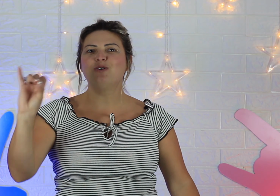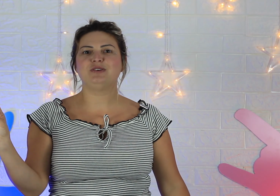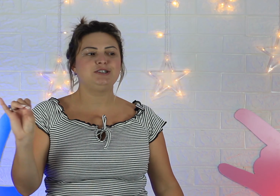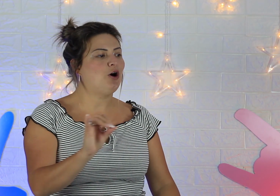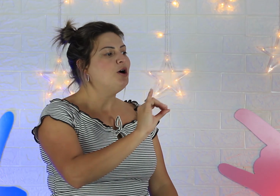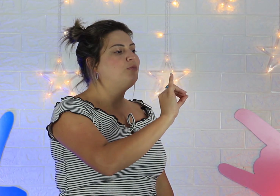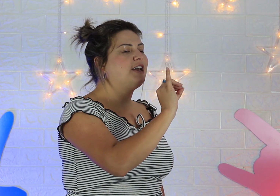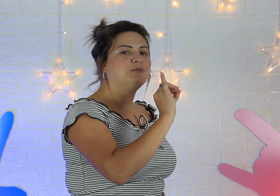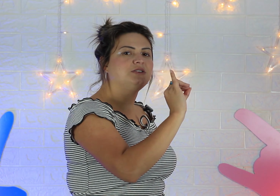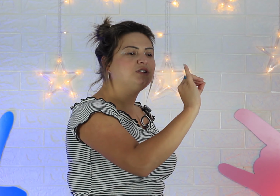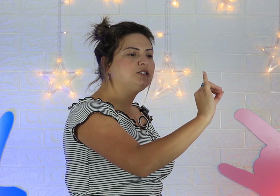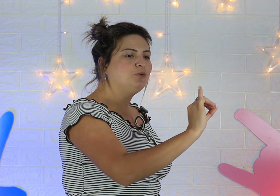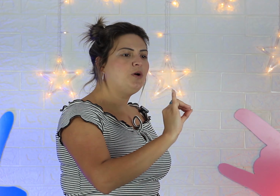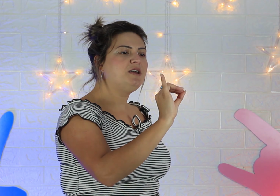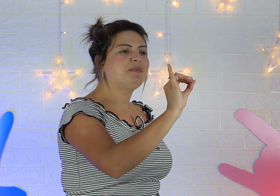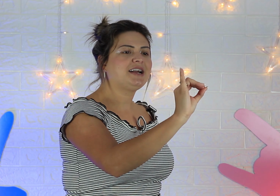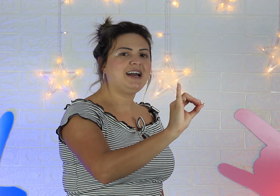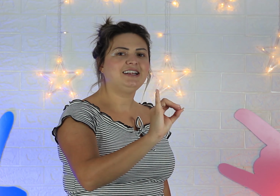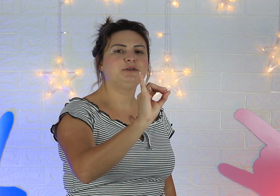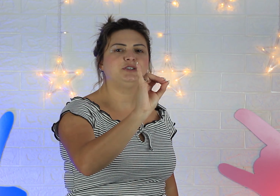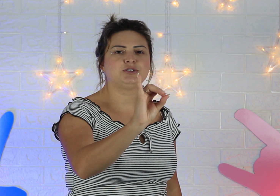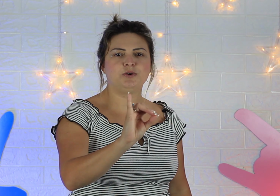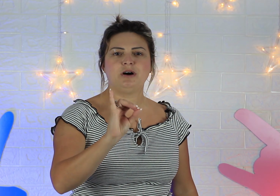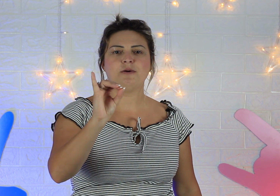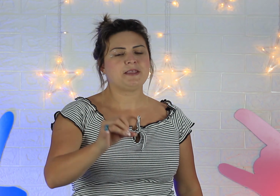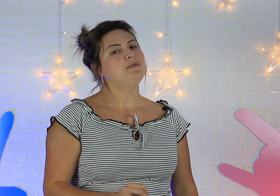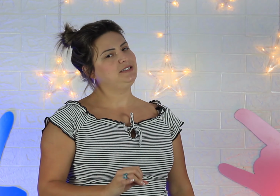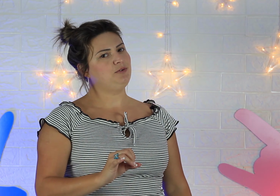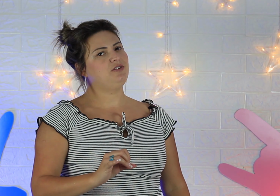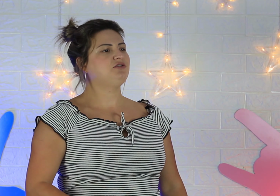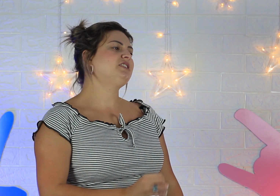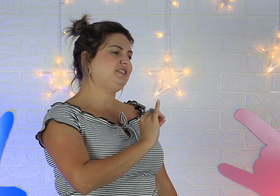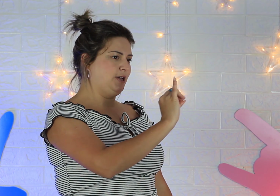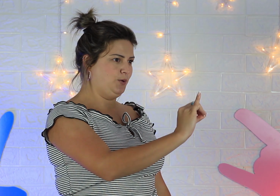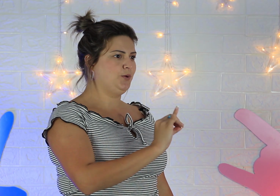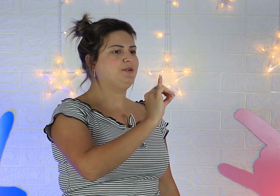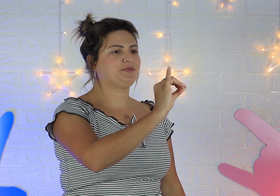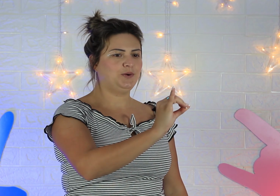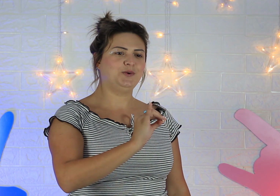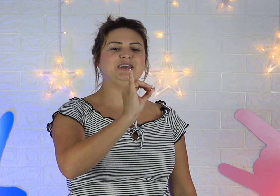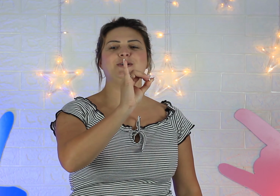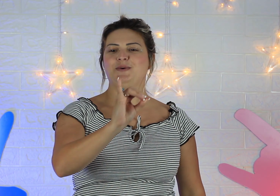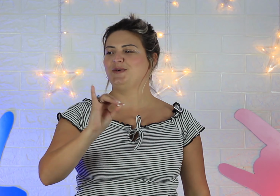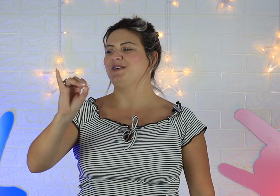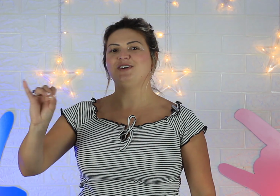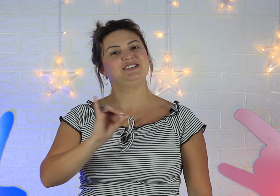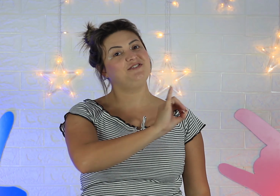mais longo assim ó porque como se fosse um oi para cada pessoa mas ao invés de você fazer oi oi oi oi